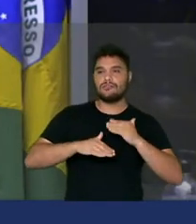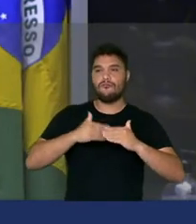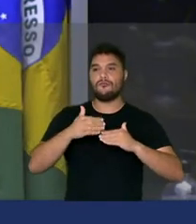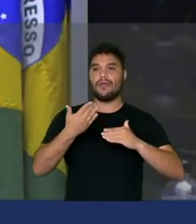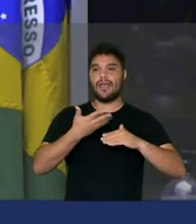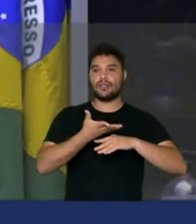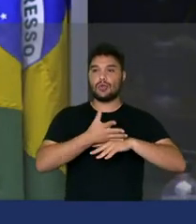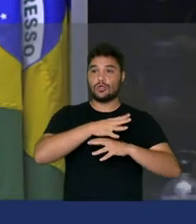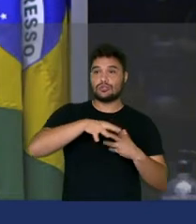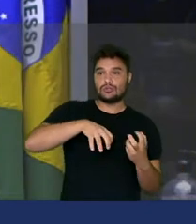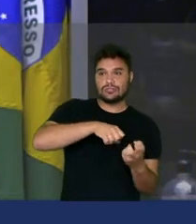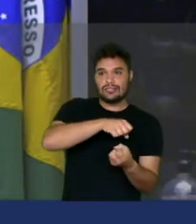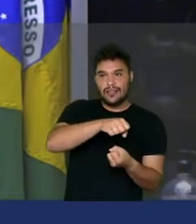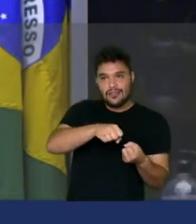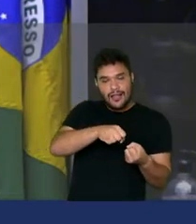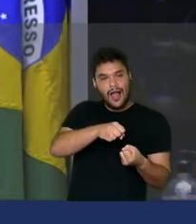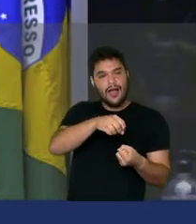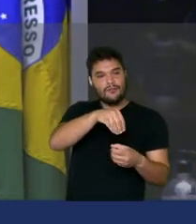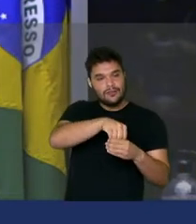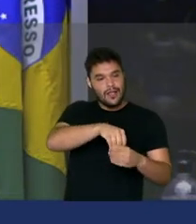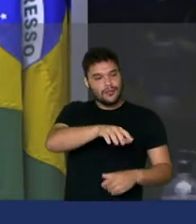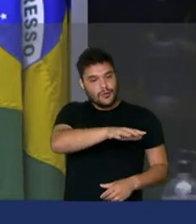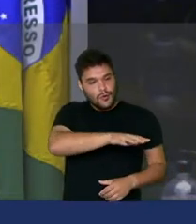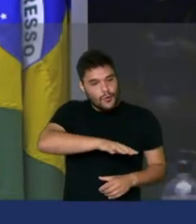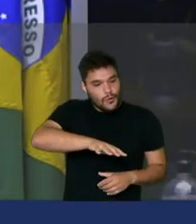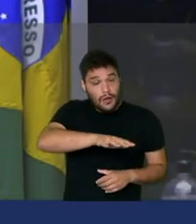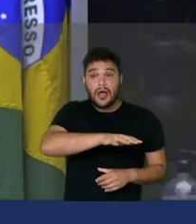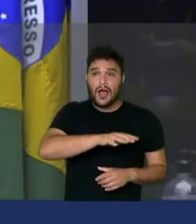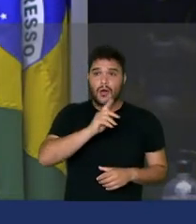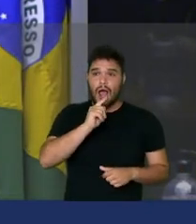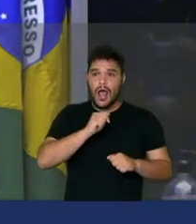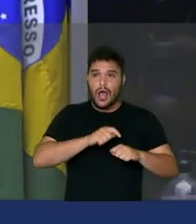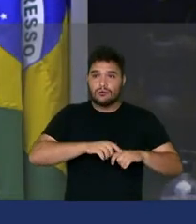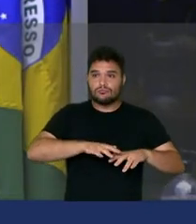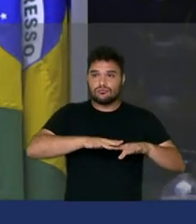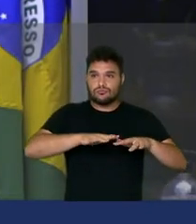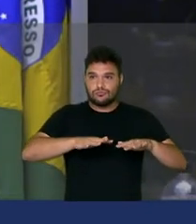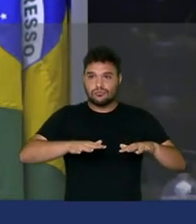DESENVOLVIMENTO SUSTENTÁVEL NA REGIÃO, EM TORNO DO SEU